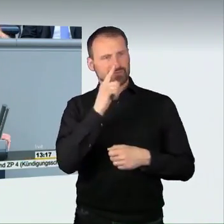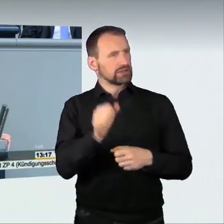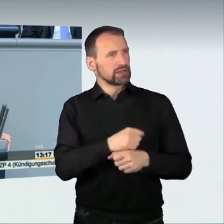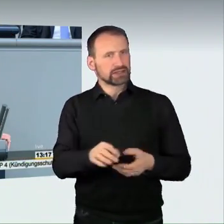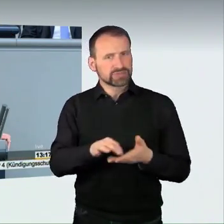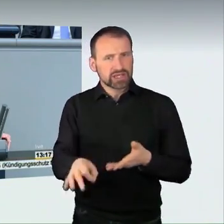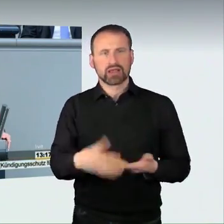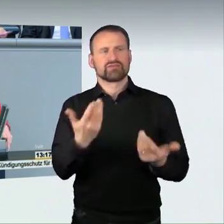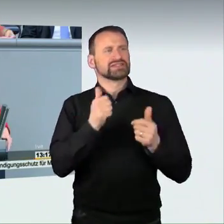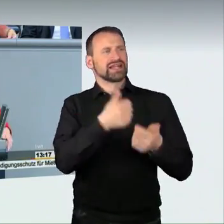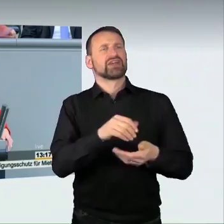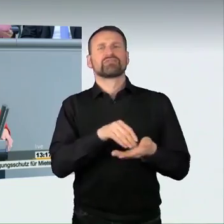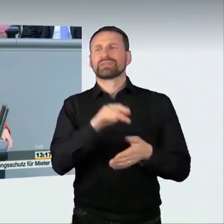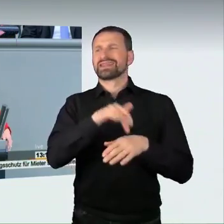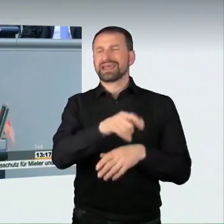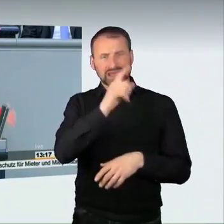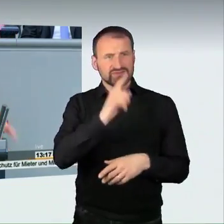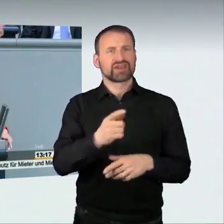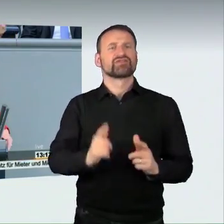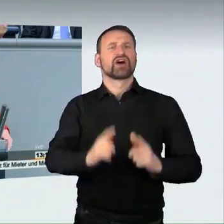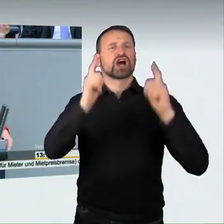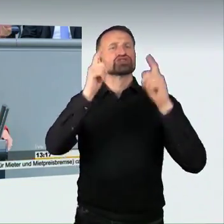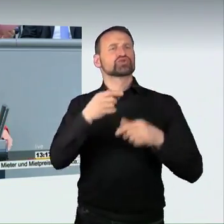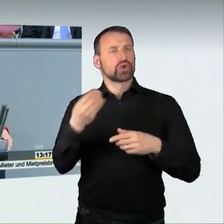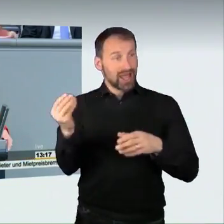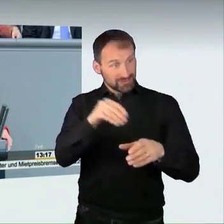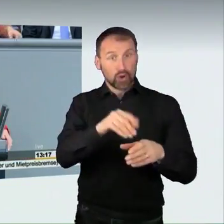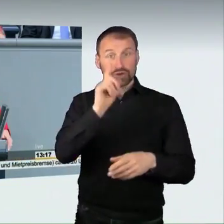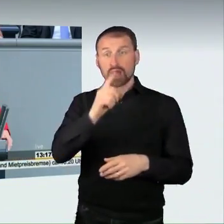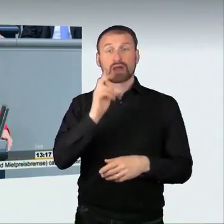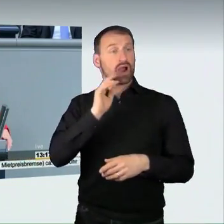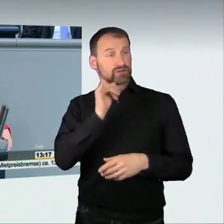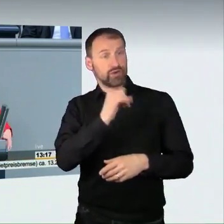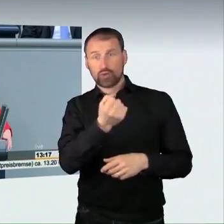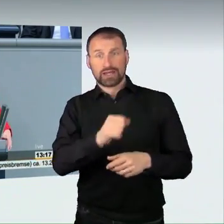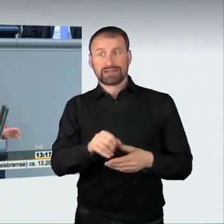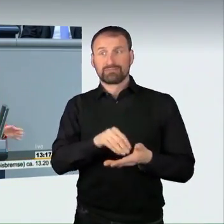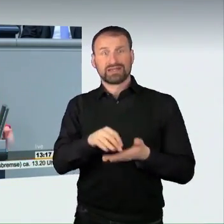dass ein Fahrstuhl neu angebaut wird, wenn die alte Dame die Miete nicht mehr bezahlen kann, Herr Luczak? Noch kann man alles machen,